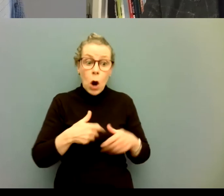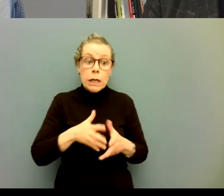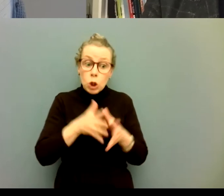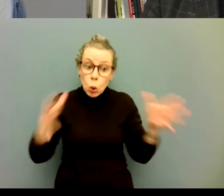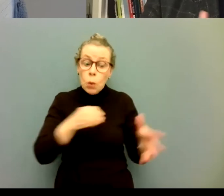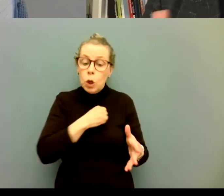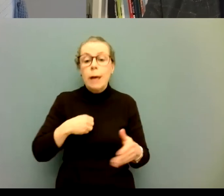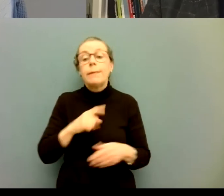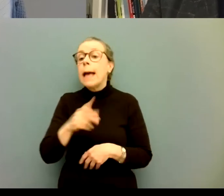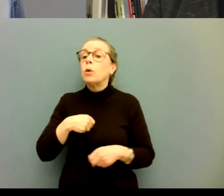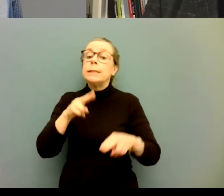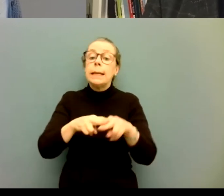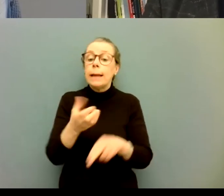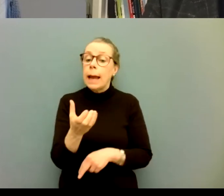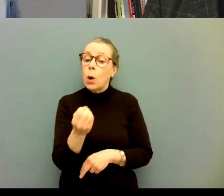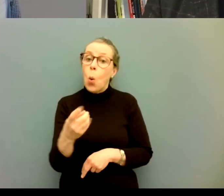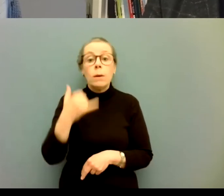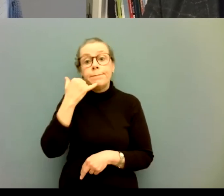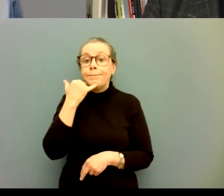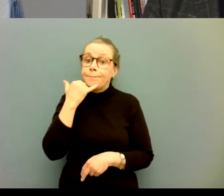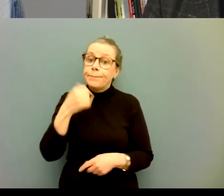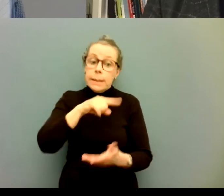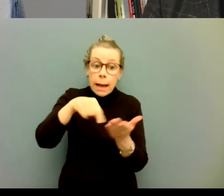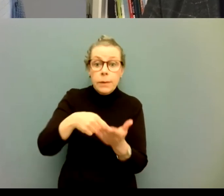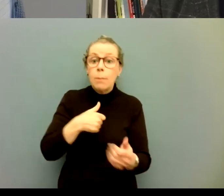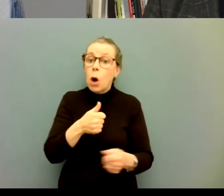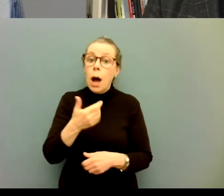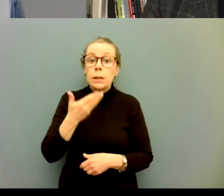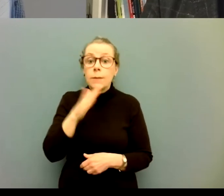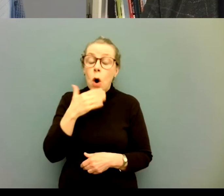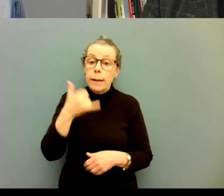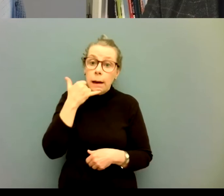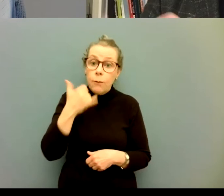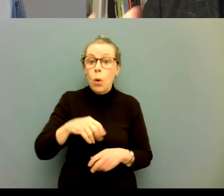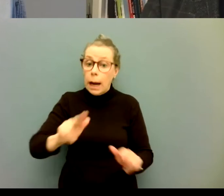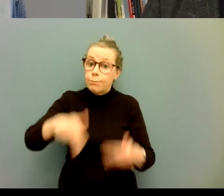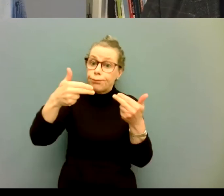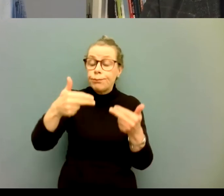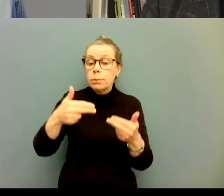Ja, men de sitter på call center i Östersund, eller vad det nu var.